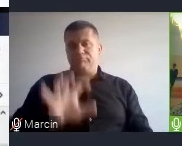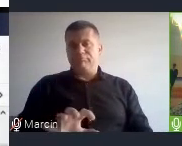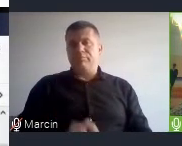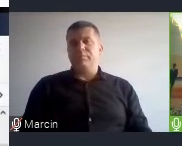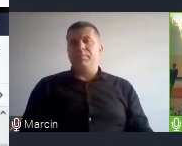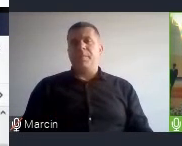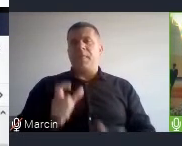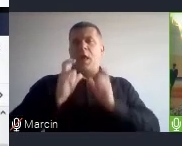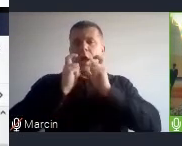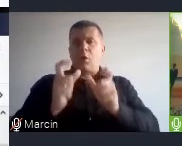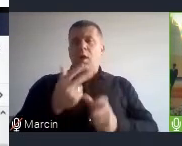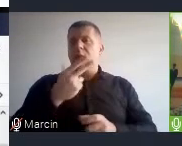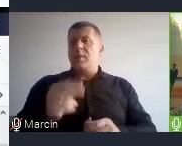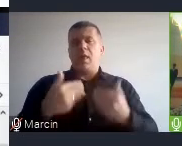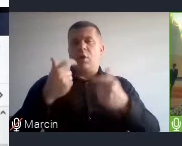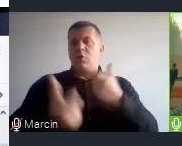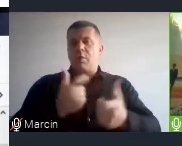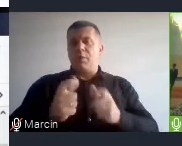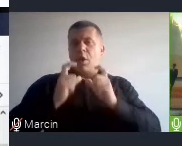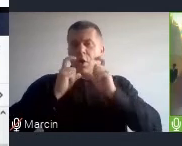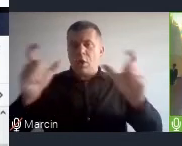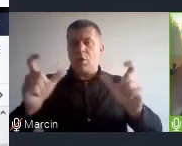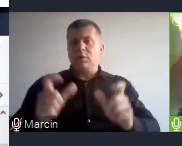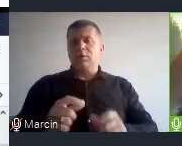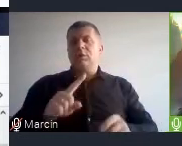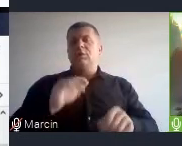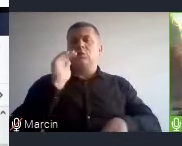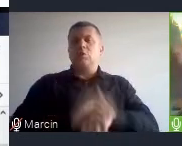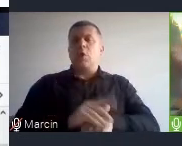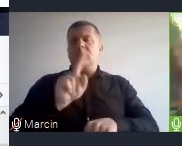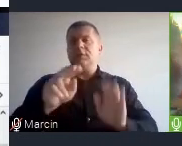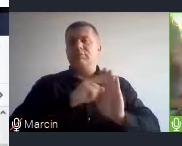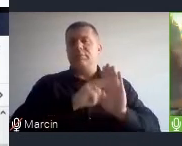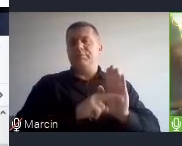Ogłoszenie nie zostało opublikowane zgodnie z odpowiednimi przepisami.